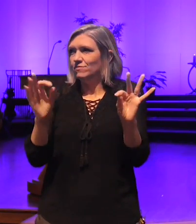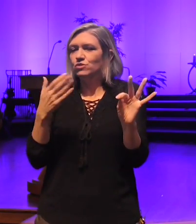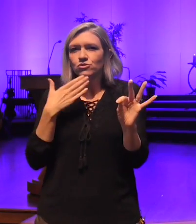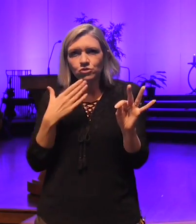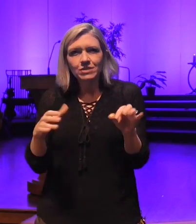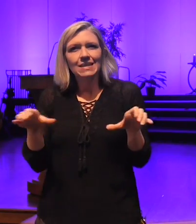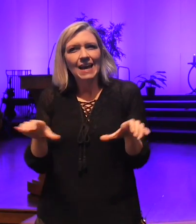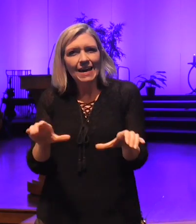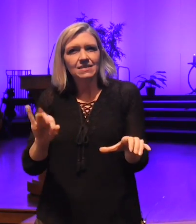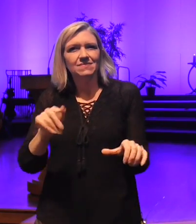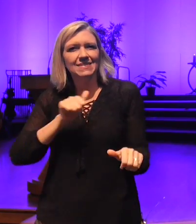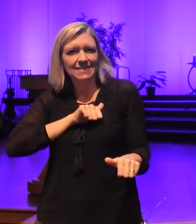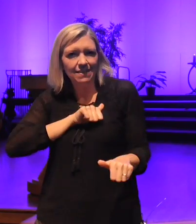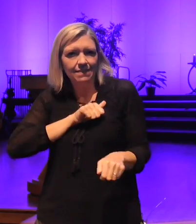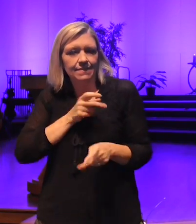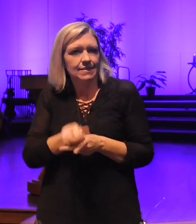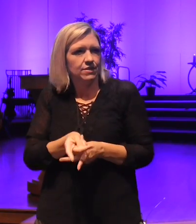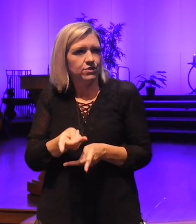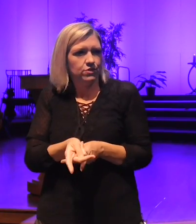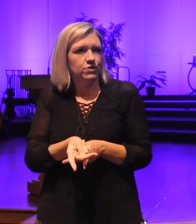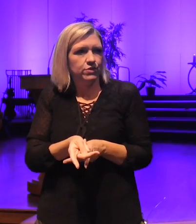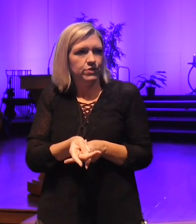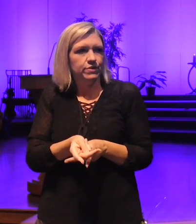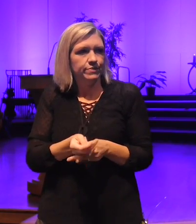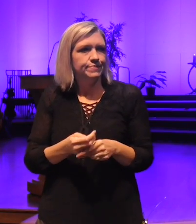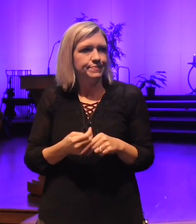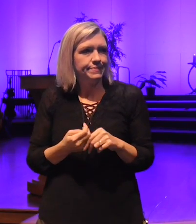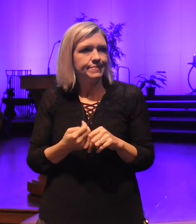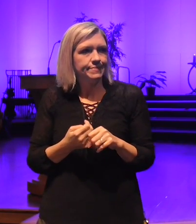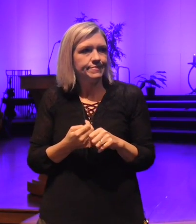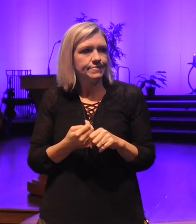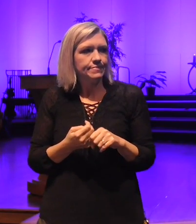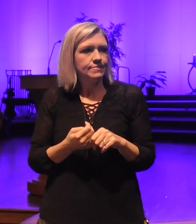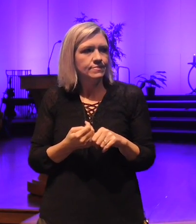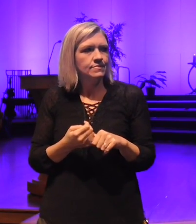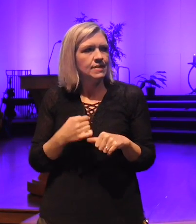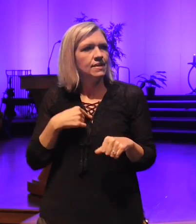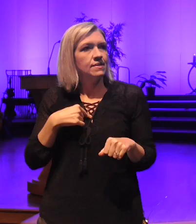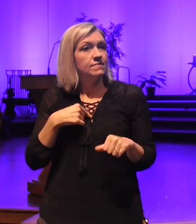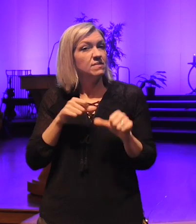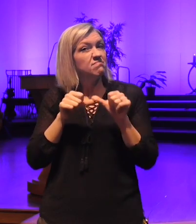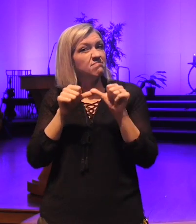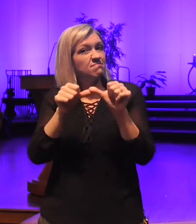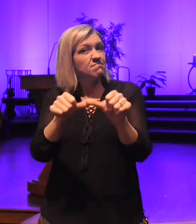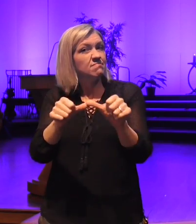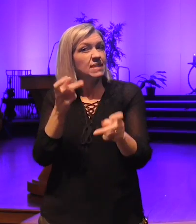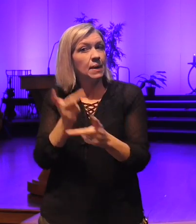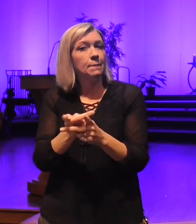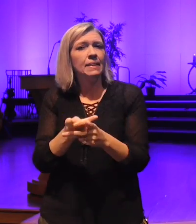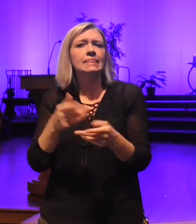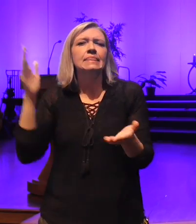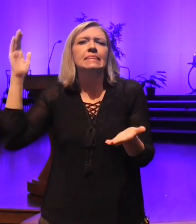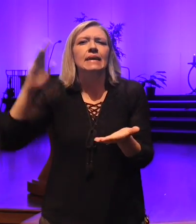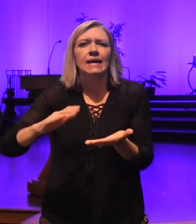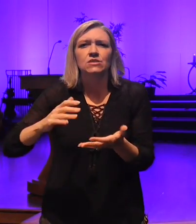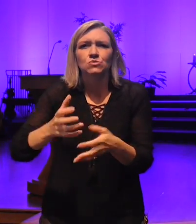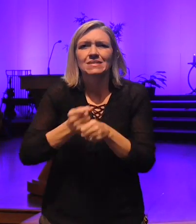autocuidado y lo he mantenido a pesar de que He disminuido pero la semana pasada hablé y